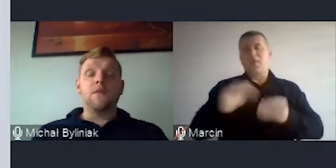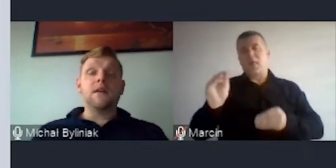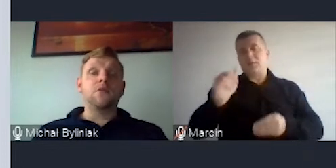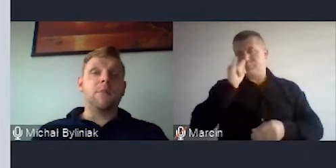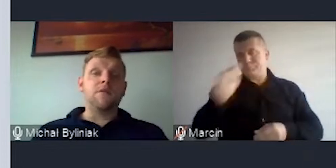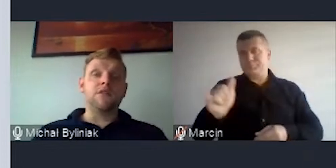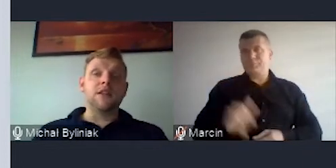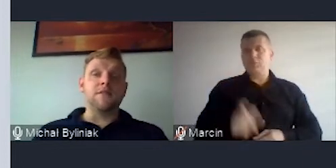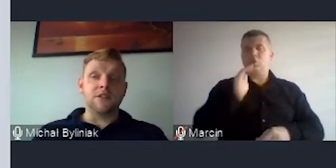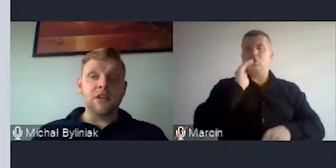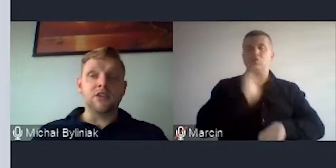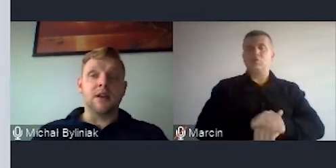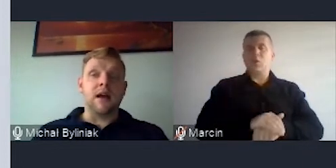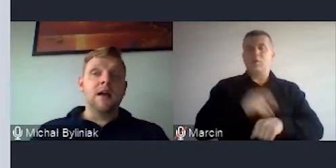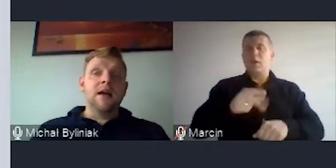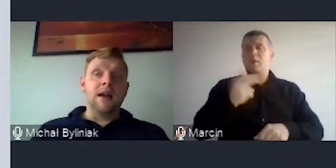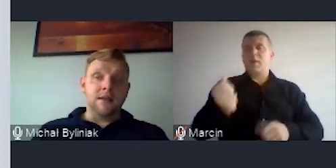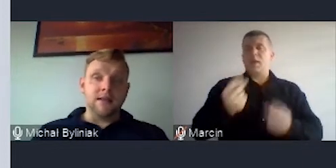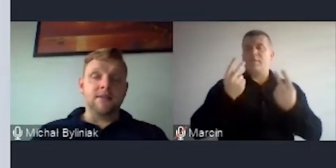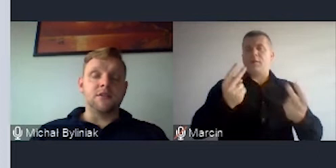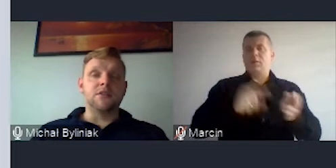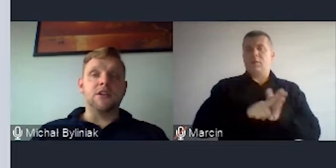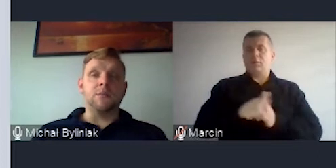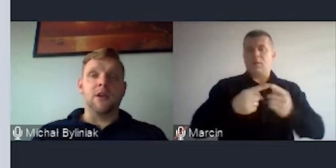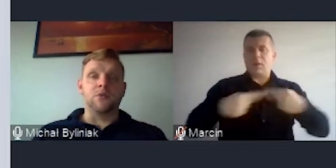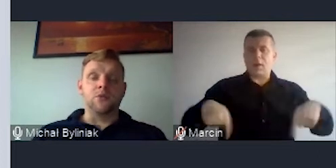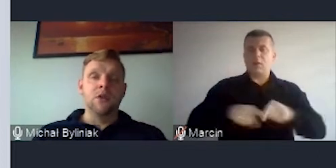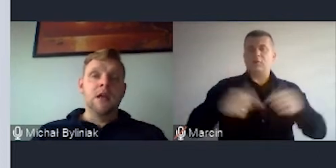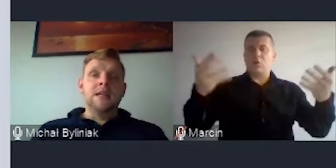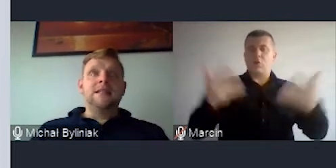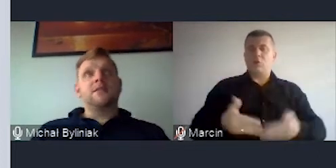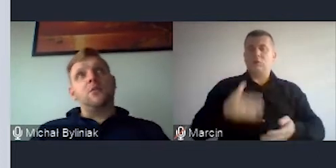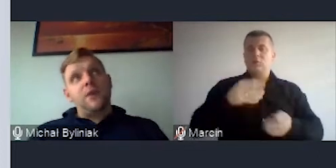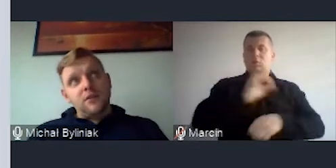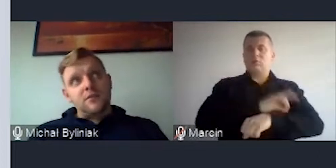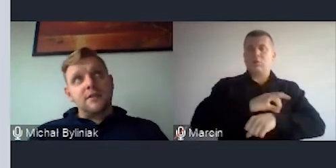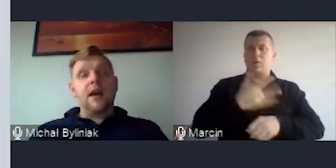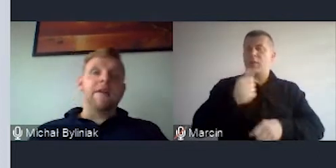Umowa, która powie że najważniejsze dla realizacji i rozliczania projektu nie są pieniądze,